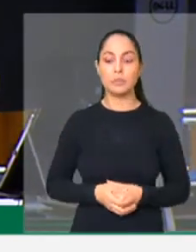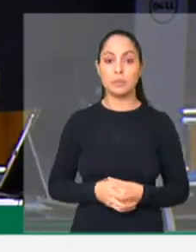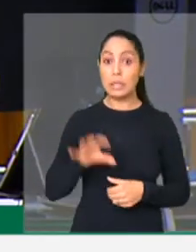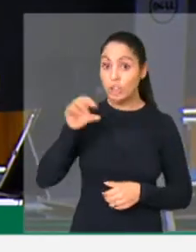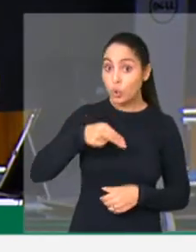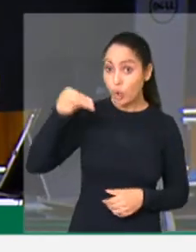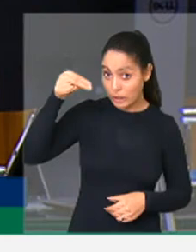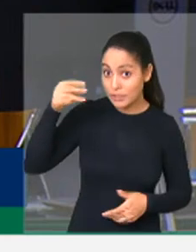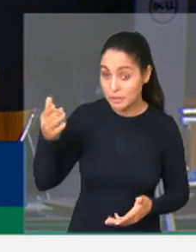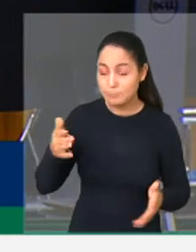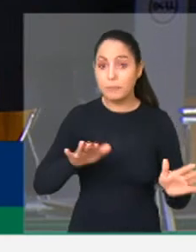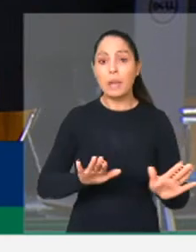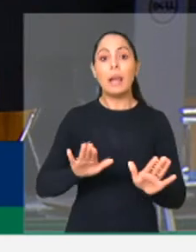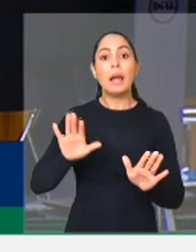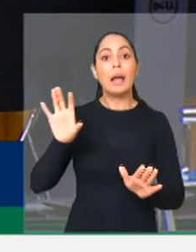FEVEREIRO PARECER DAS COMISSÕES DE SEGURIDADE